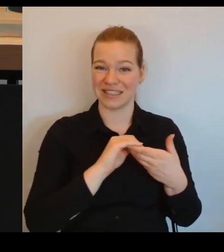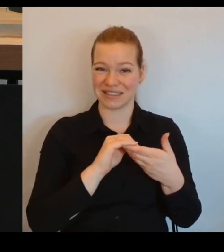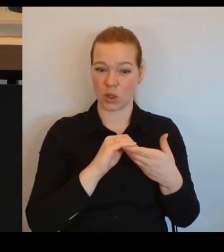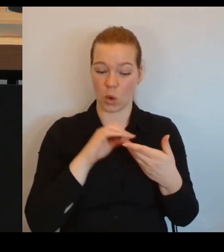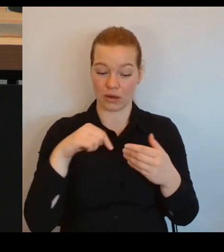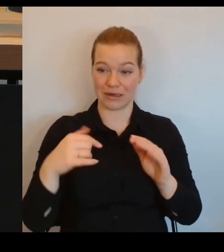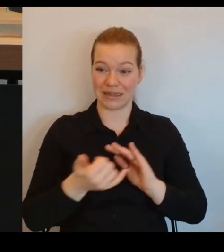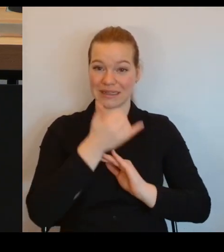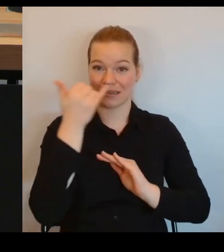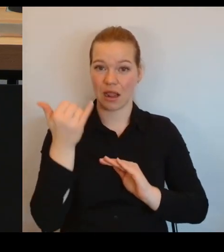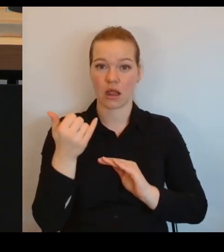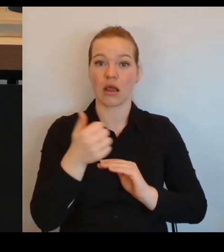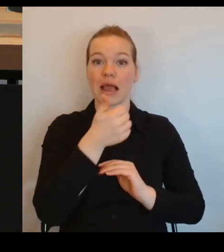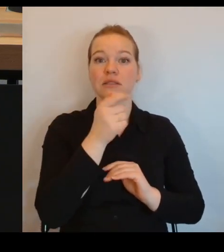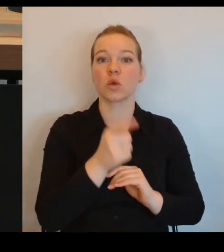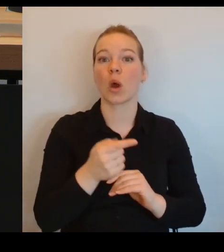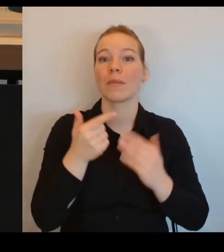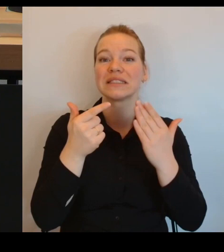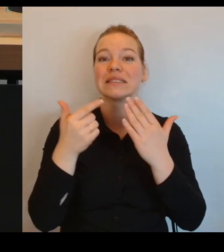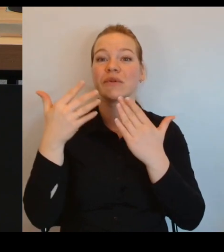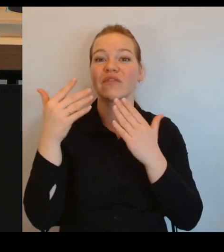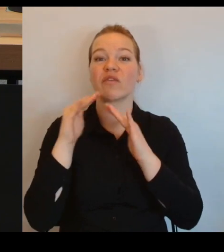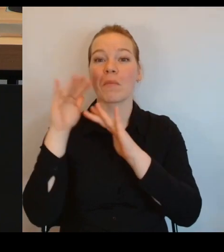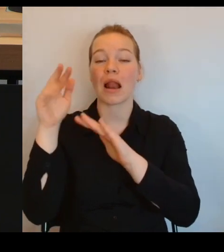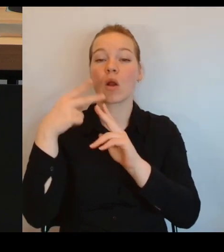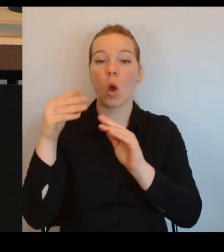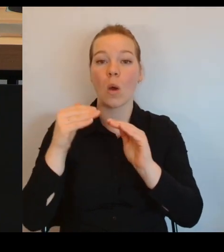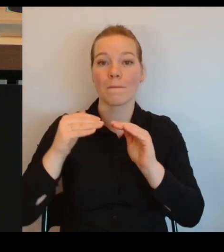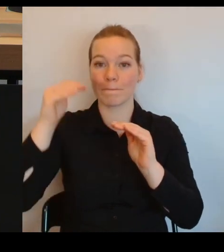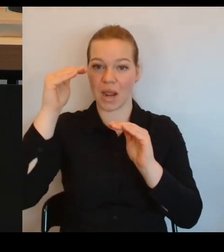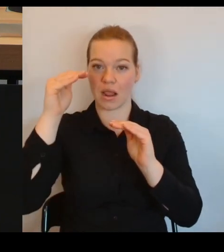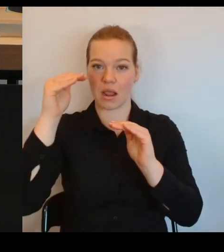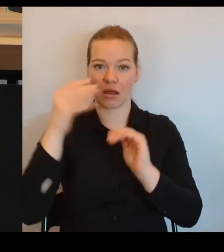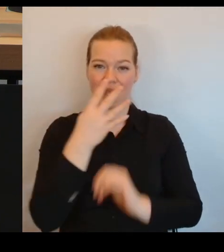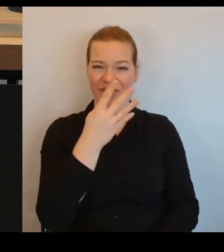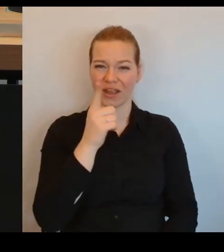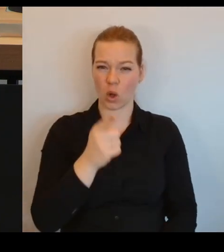4,5 % des Haushaltsvolumens. Der Rechnungshof weist darauf hin,